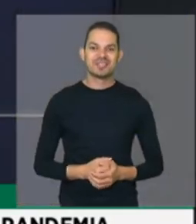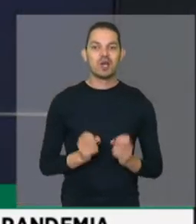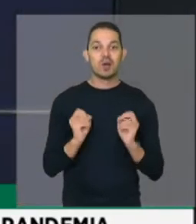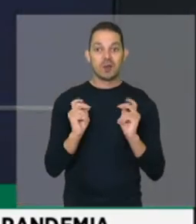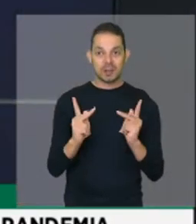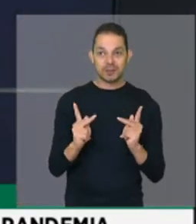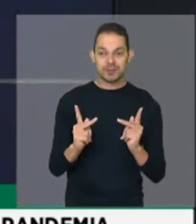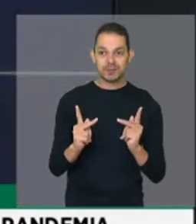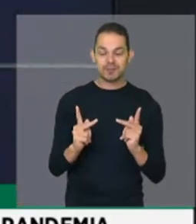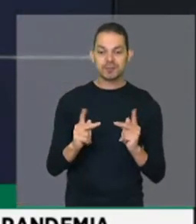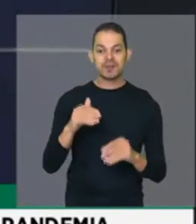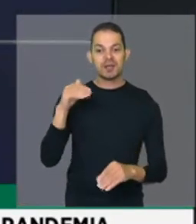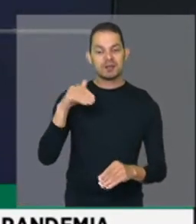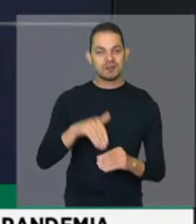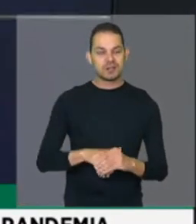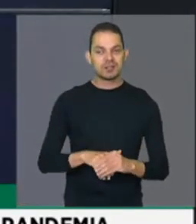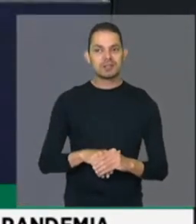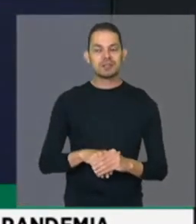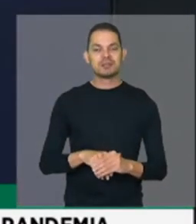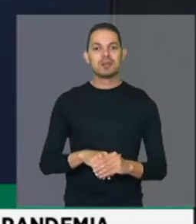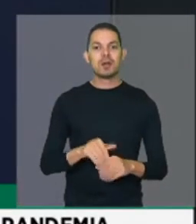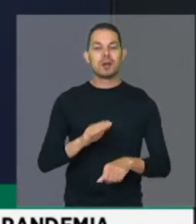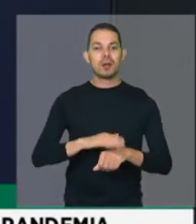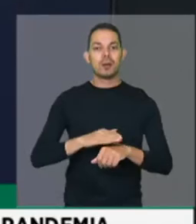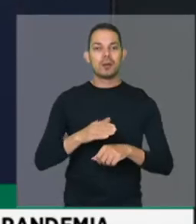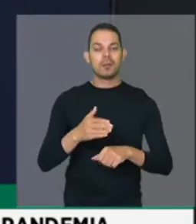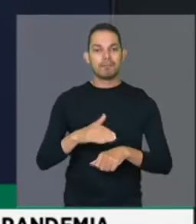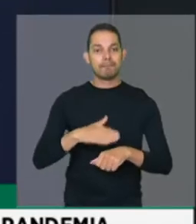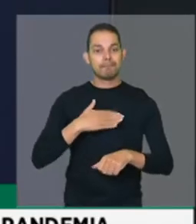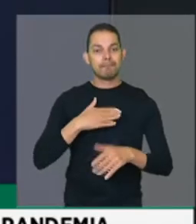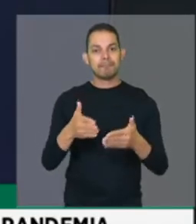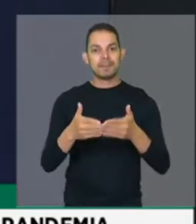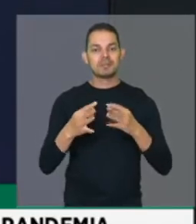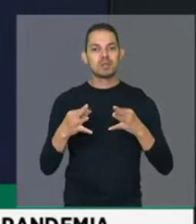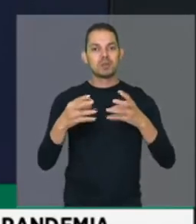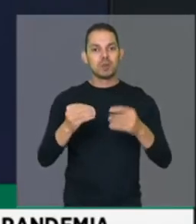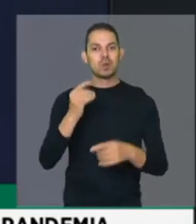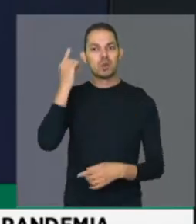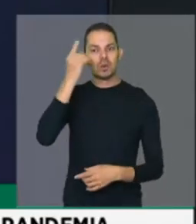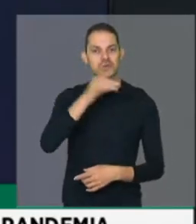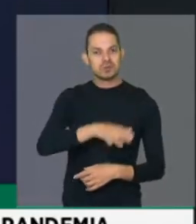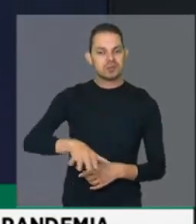EM VOTAÇÃO A PRESIDÊNCIA SOLICITA AS SENHORAS DEPUTADAS E SENHORES DEPUTADOS... QUE REGISTREM OS SEUS VOTOS NO